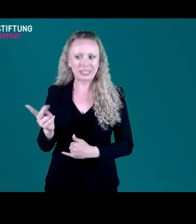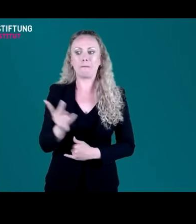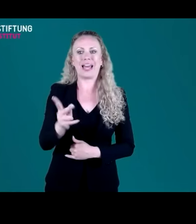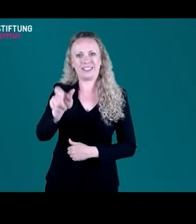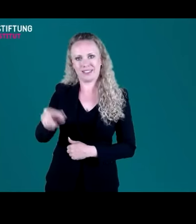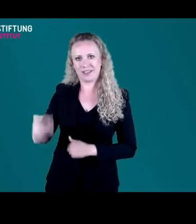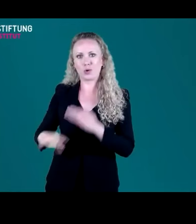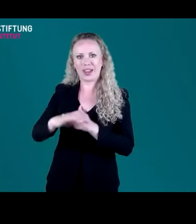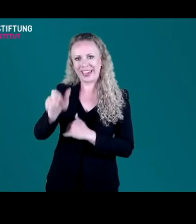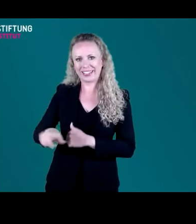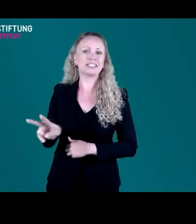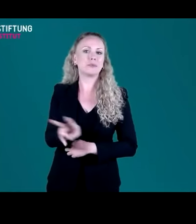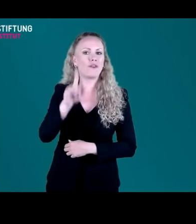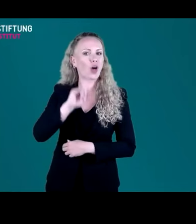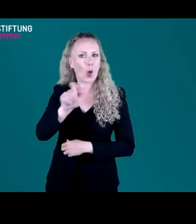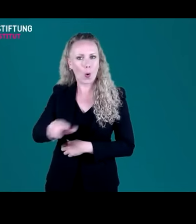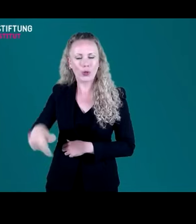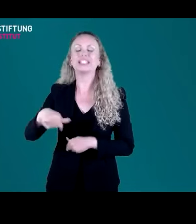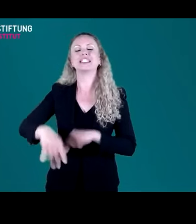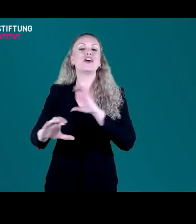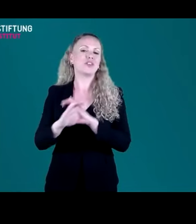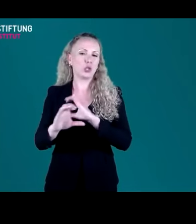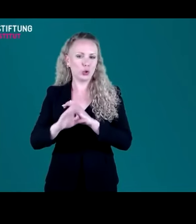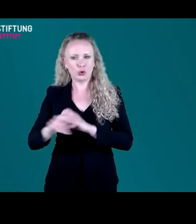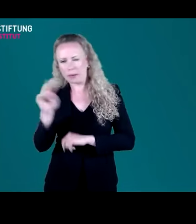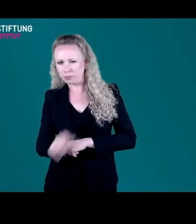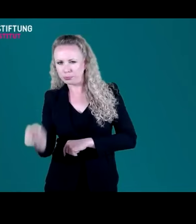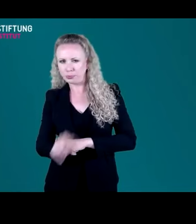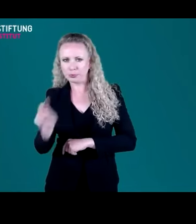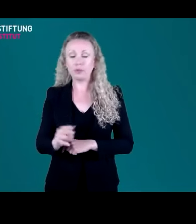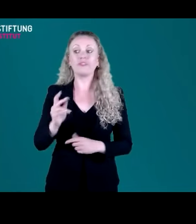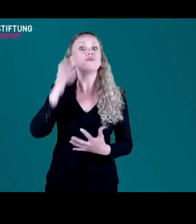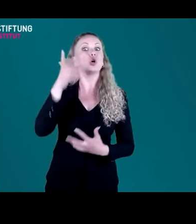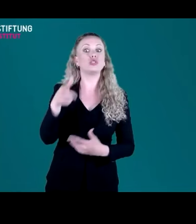Ohne all die Kolleg*innen, würden wir die Veranstaltungen wie diese gar nicht realisieren können.